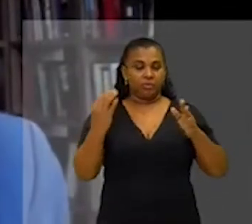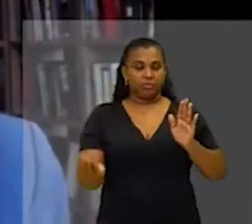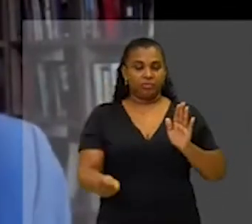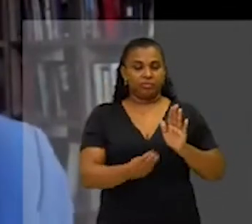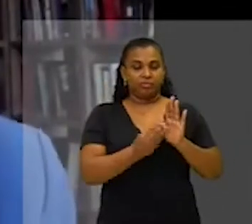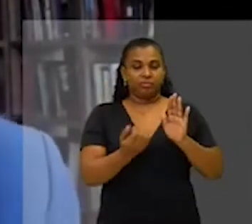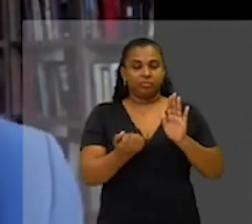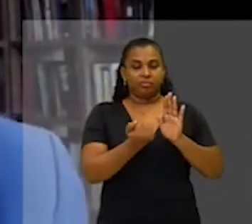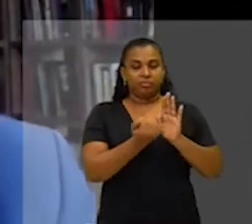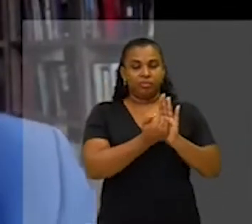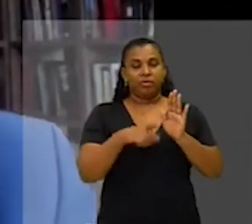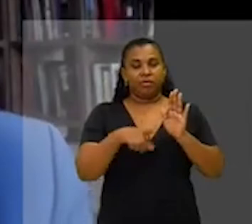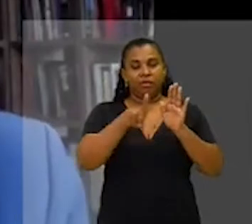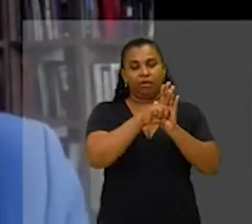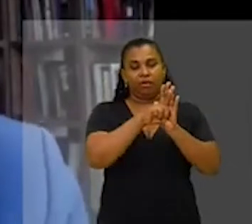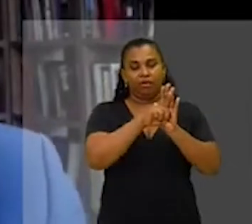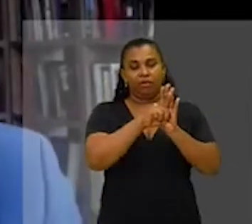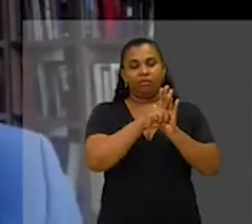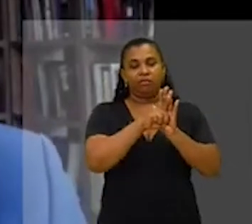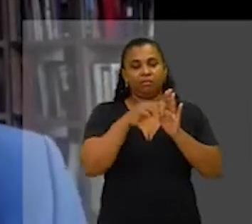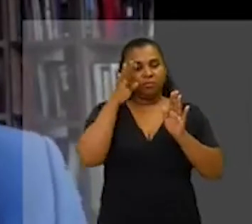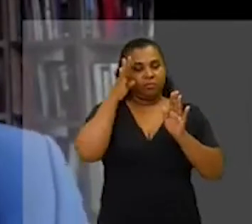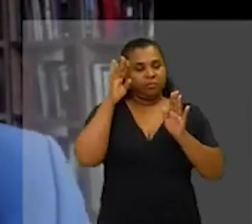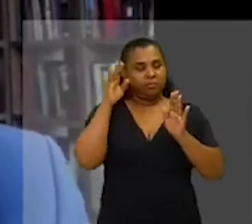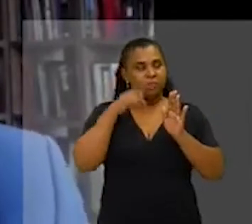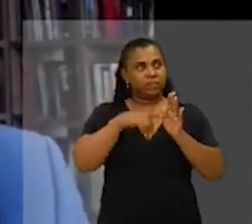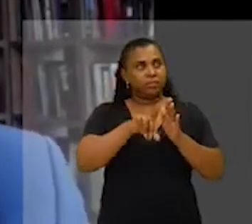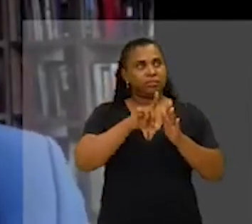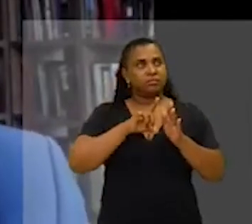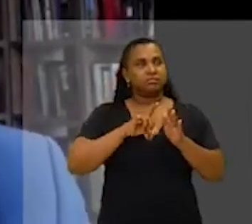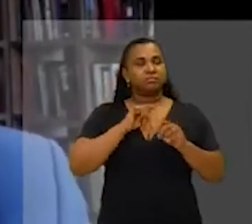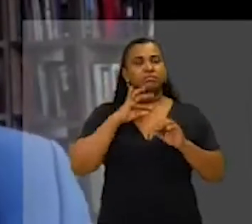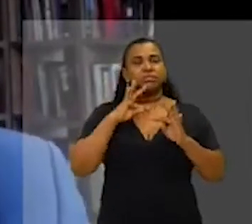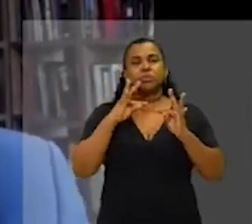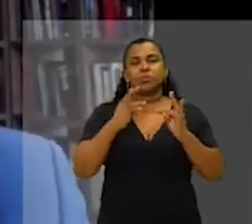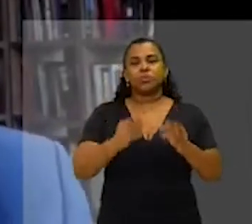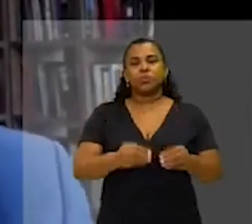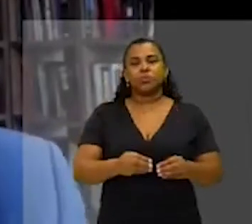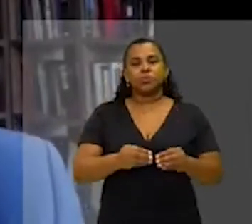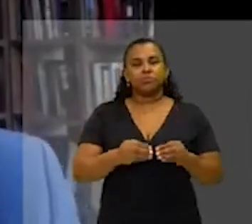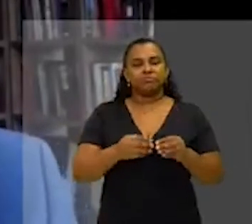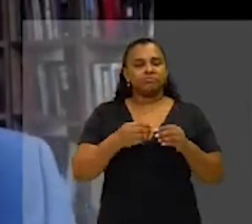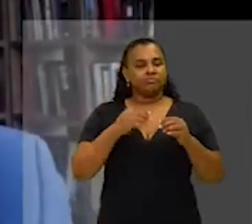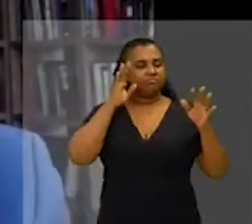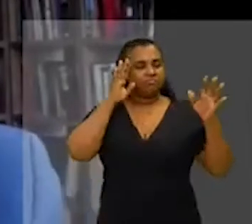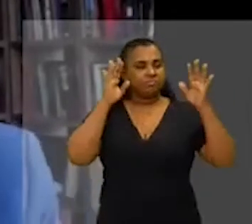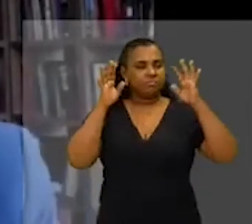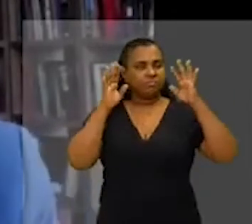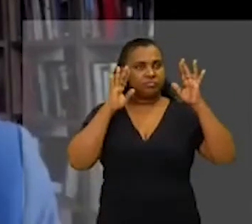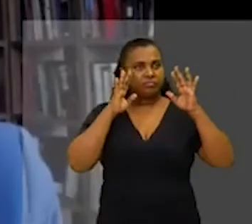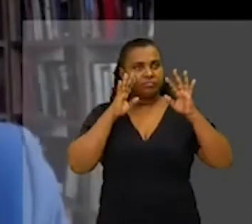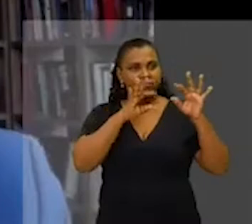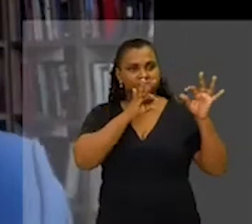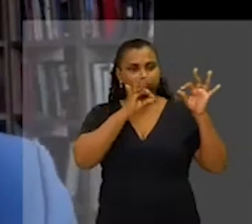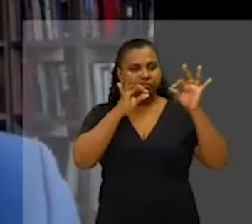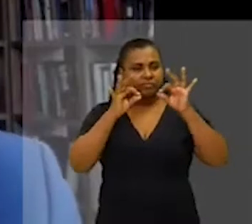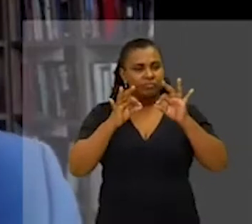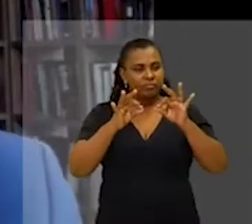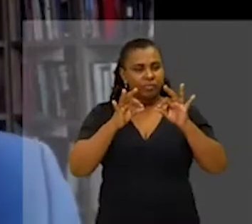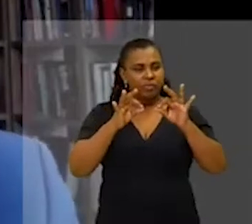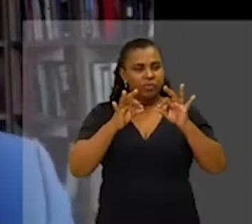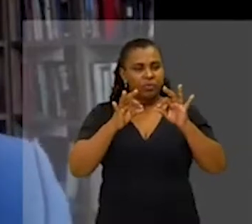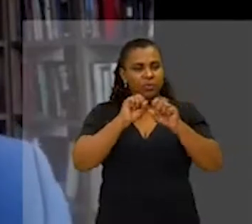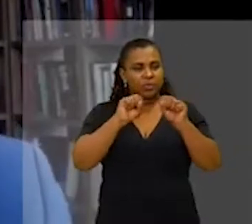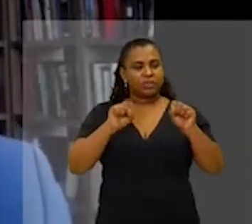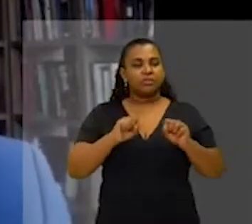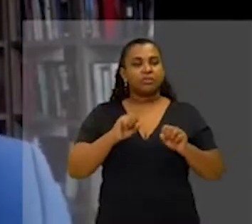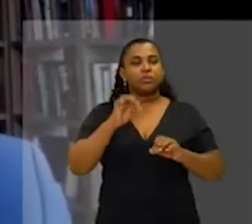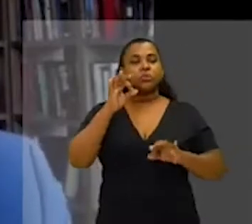e eu penso que antes de tudo e aqui me volto para o sistema de Justiça num primeiro momento já que